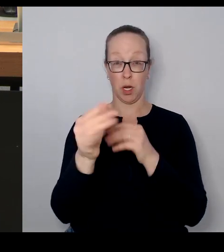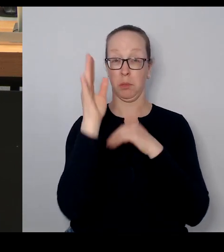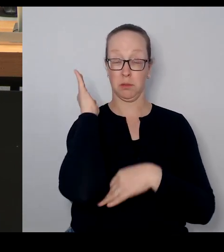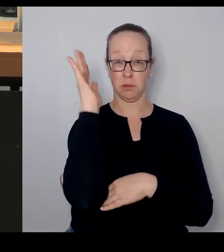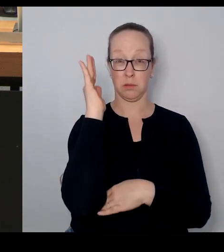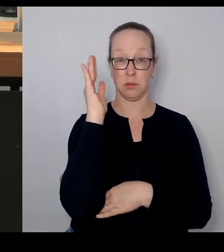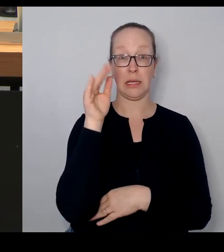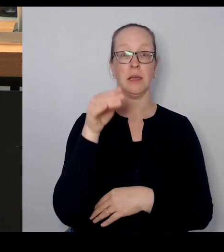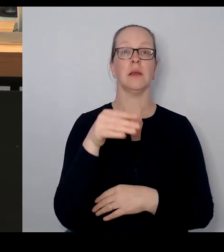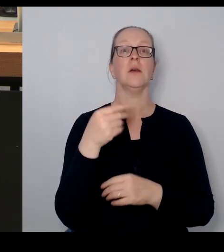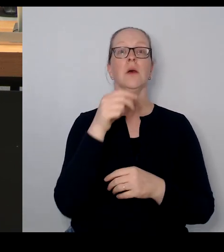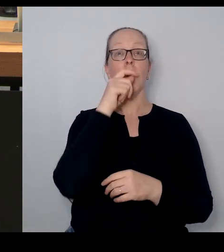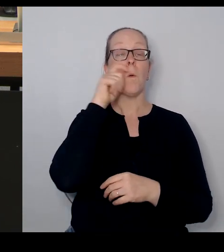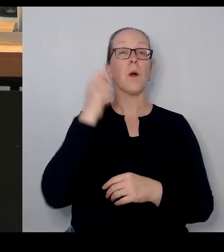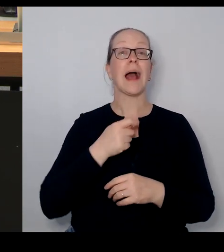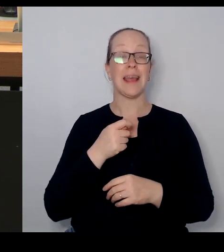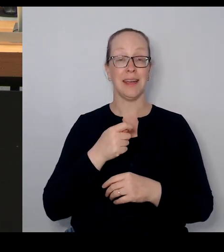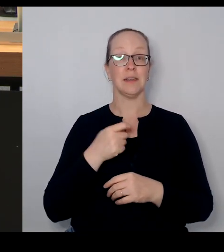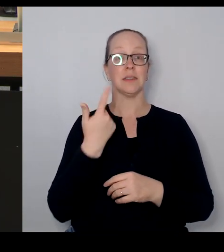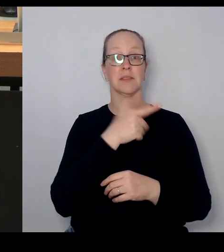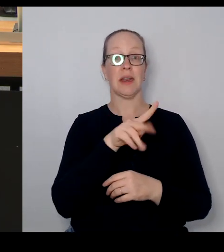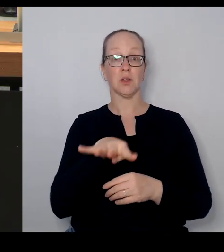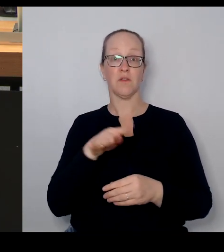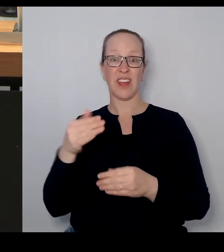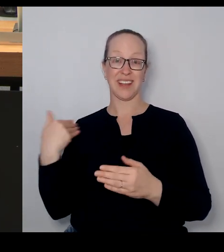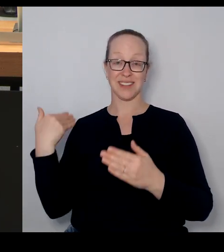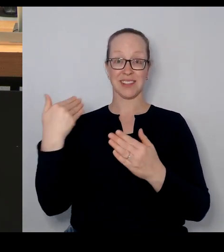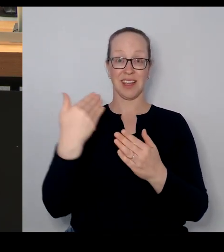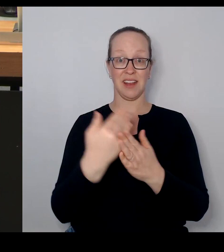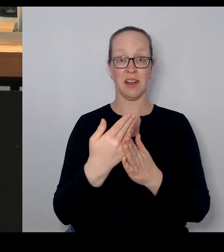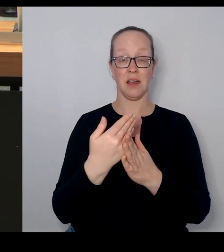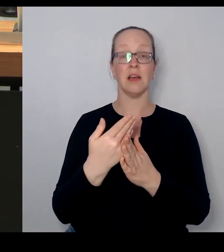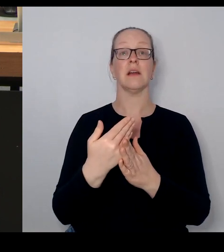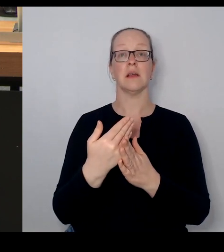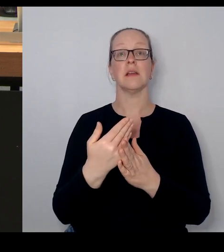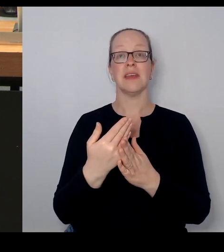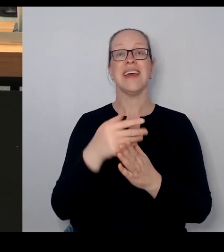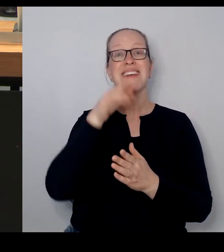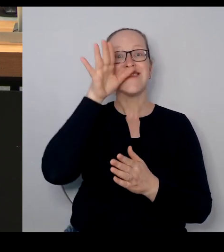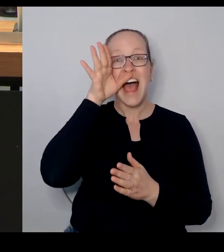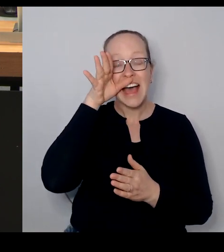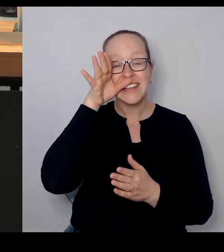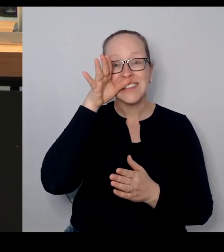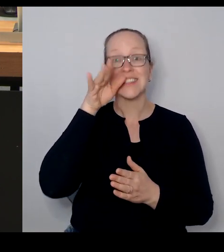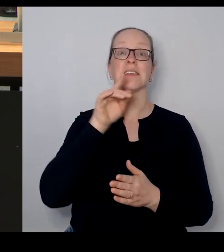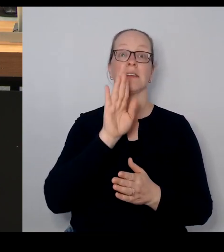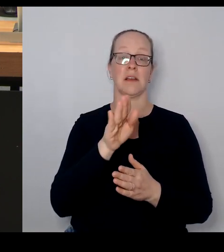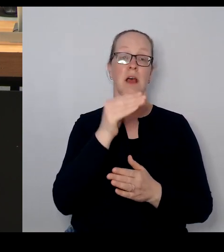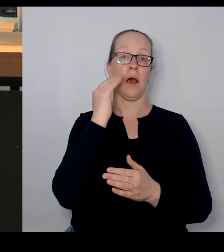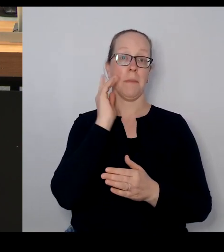in der Krim geschossen hätten und dass deswegen dieser Krieg weitergegangen ist. Und da hat es bei mir, da muss ich